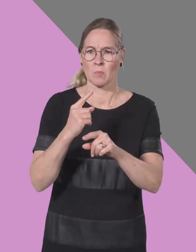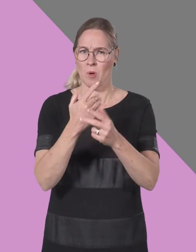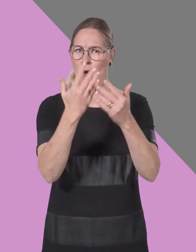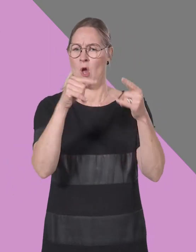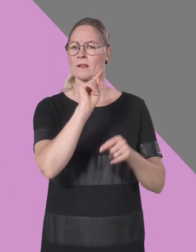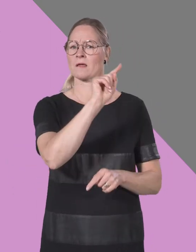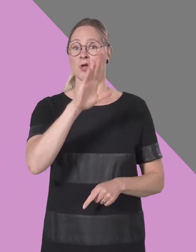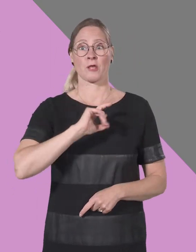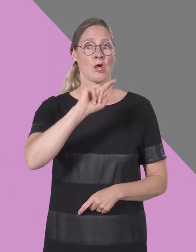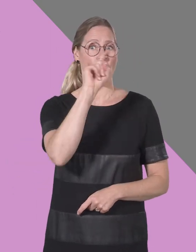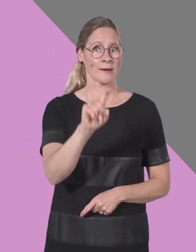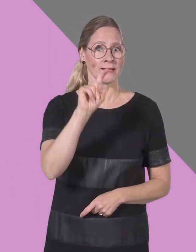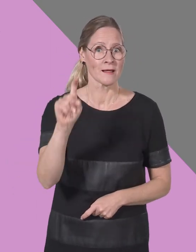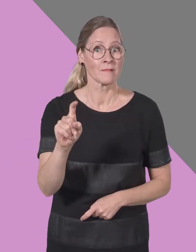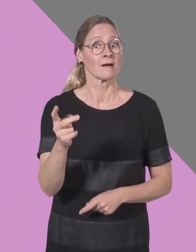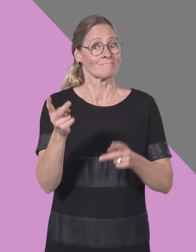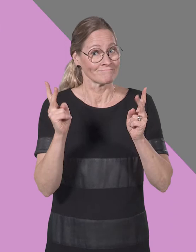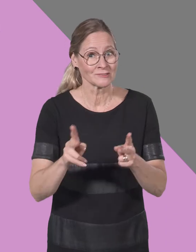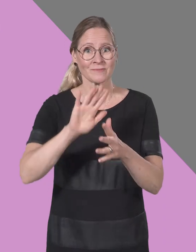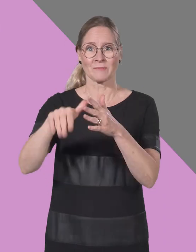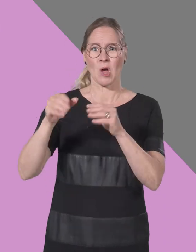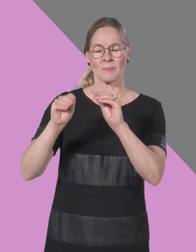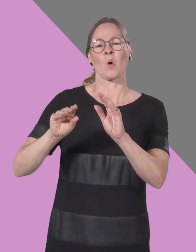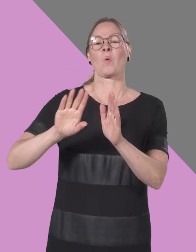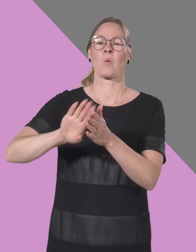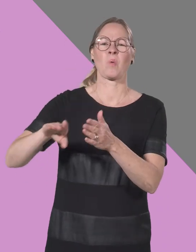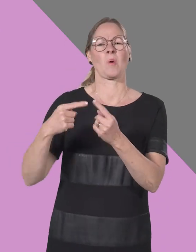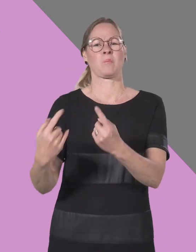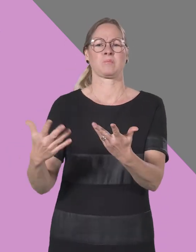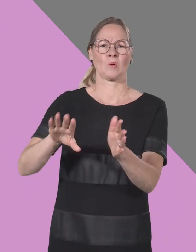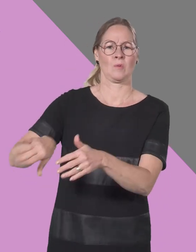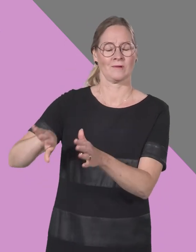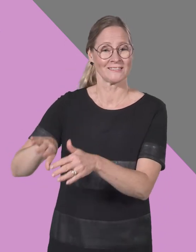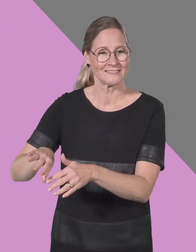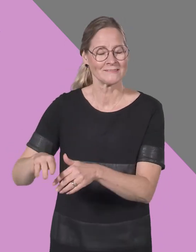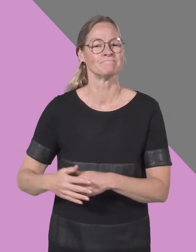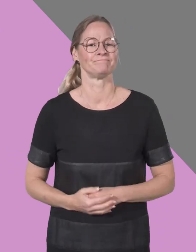ovat monella tapaa ongelmallisia ja jopa viittomakielen oppimista vähätteleviä.